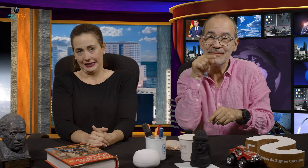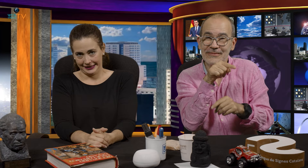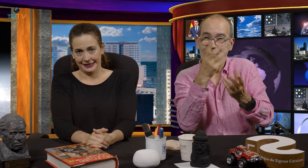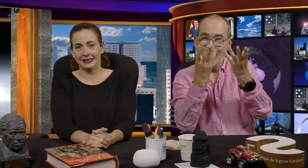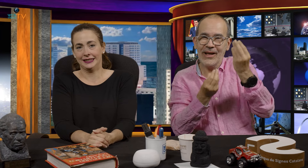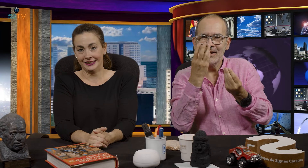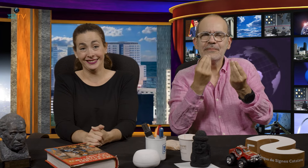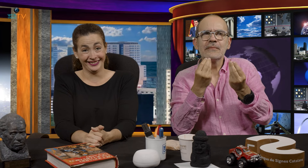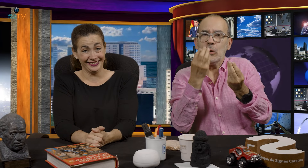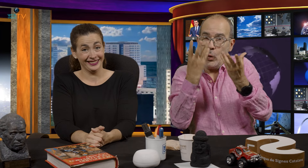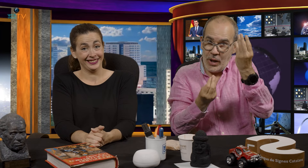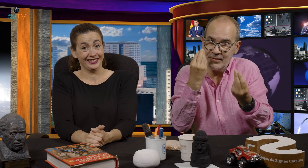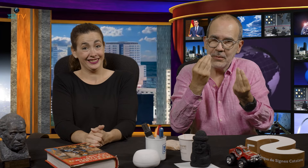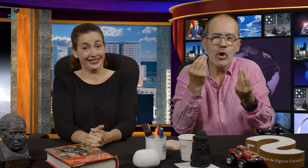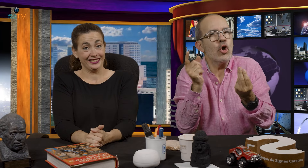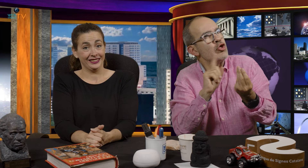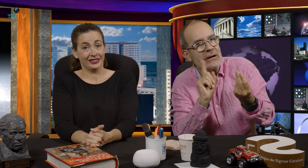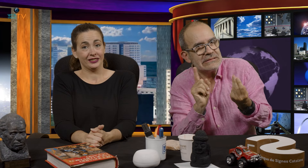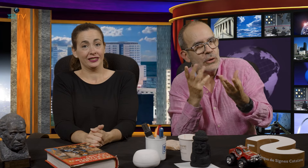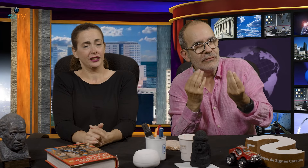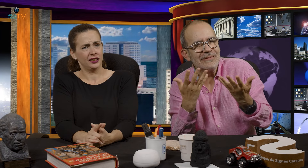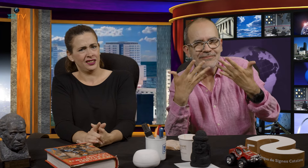Mira, esas cuevas son cuevas, pero no lo son tampoco.